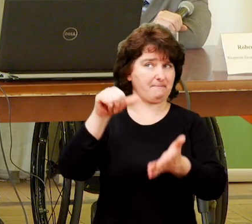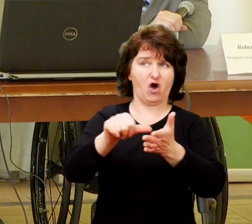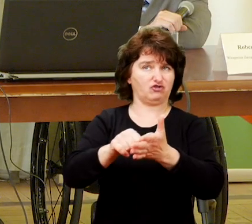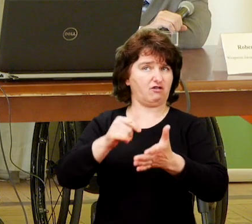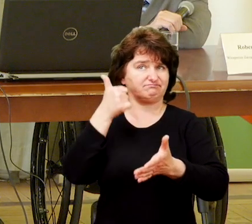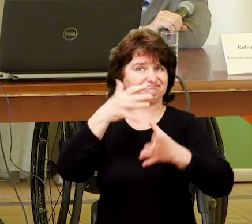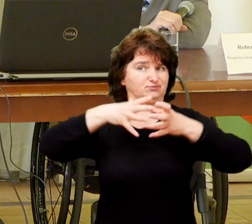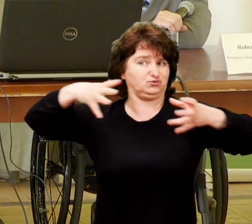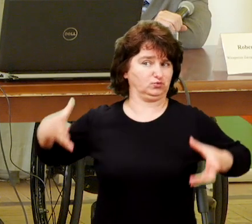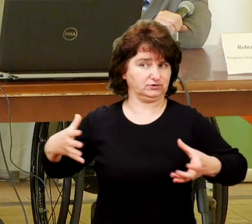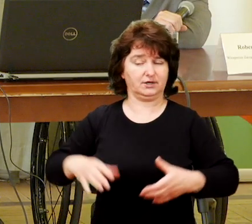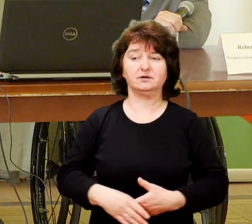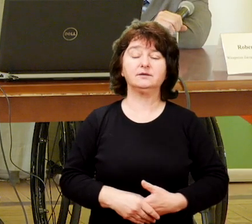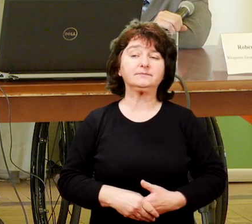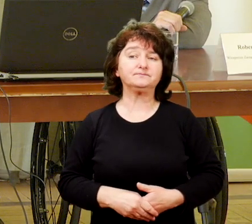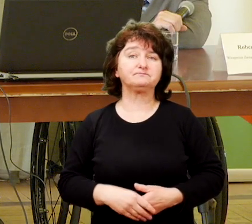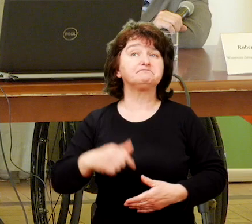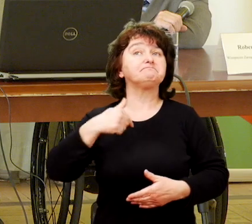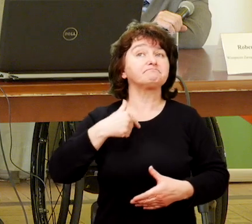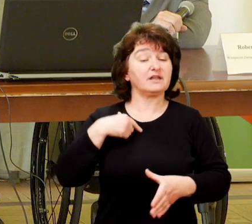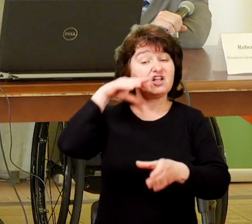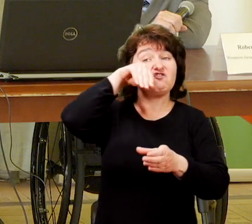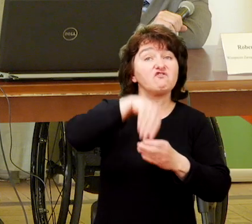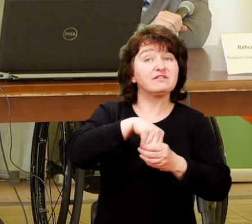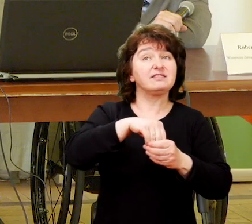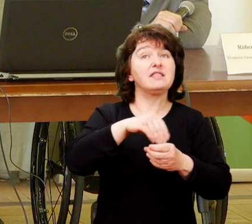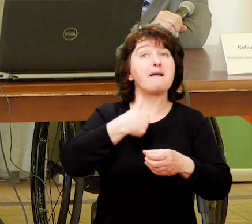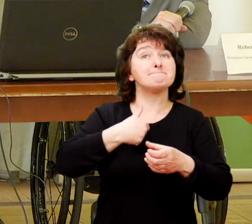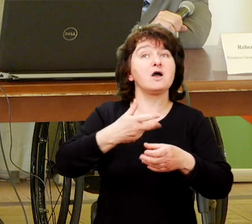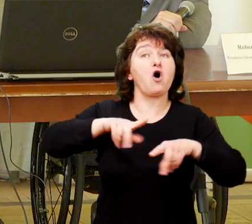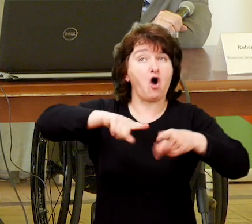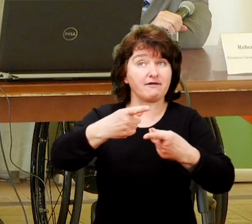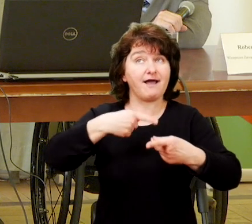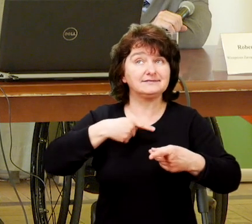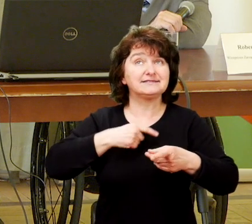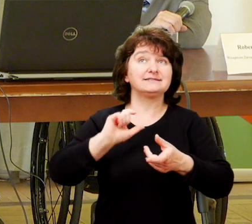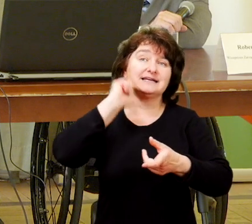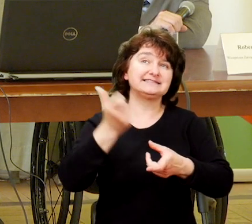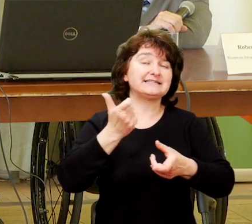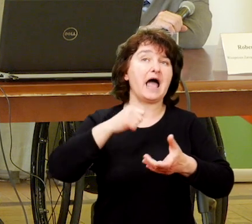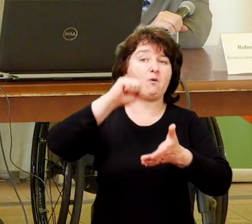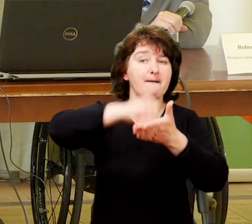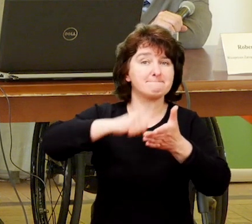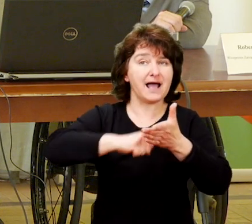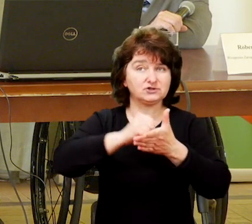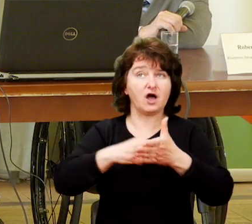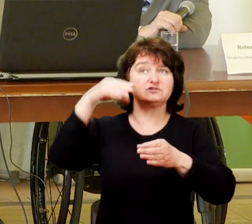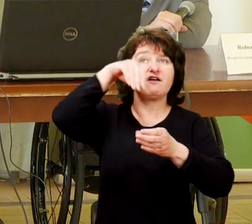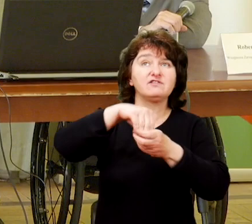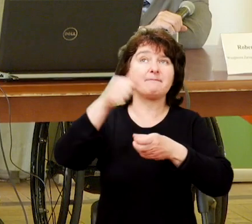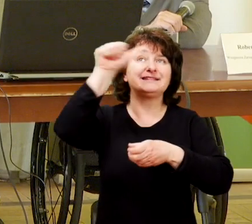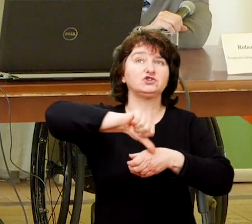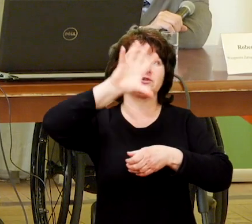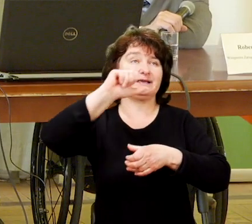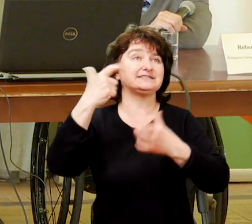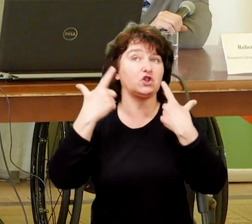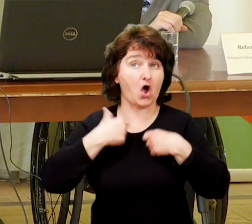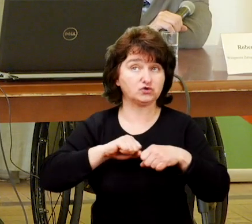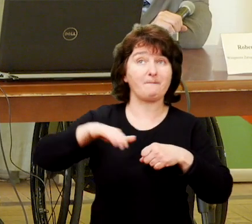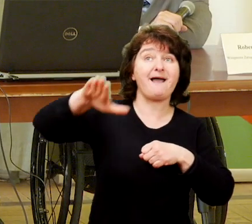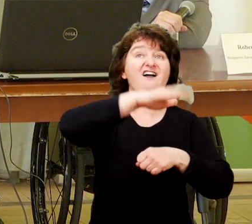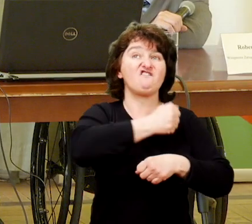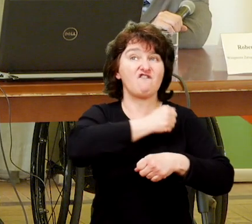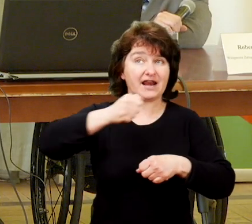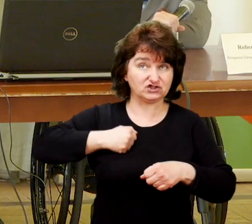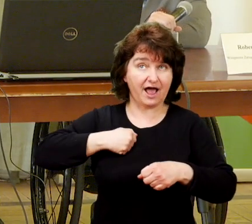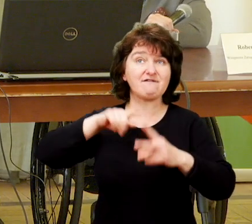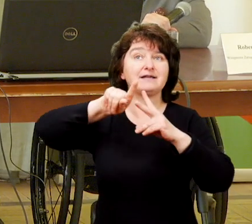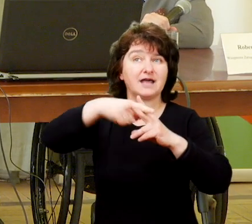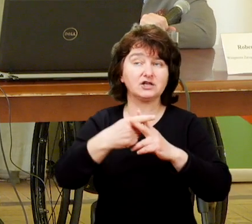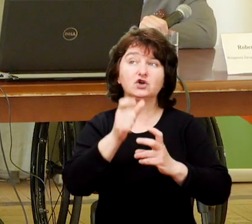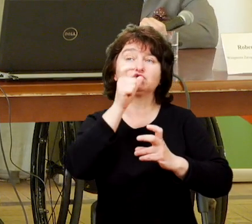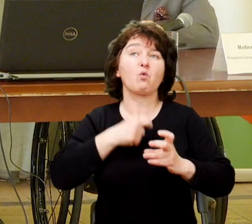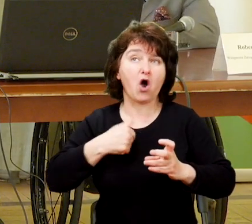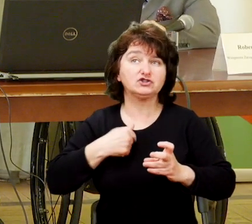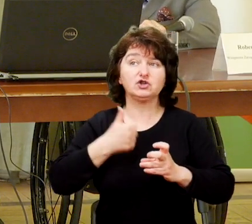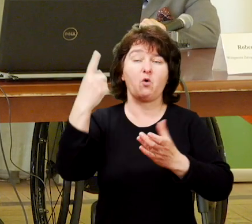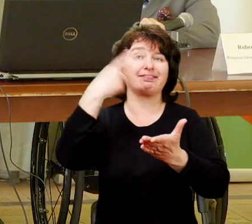Zrzeszamy z samego Mazowsza ponad 1.500 osób. Na terenie Warszawy mamy zarejestrowanych blisko 1.000 osób.